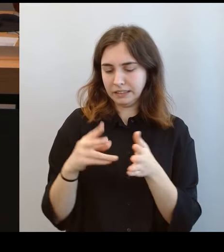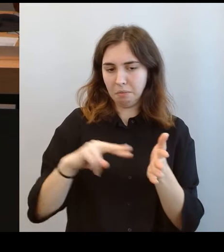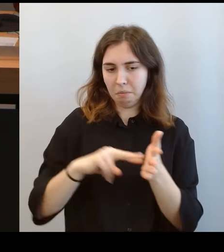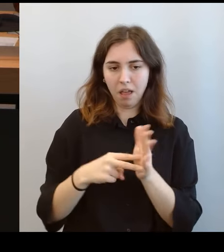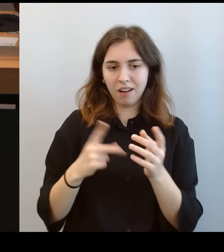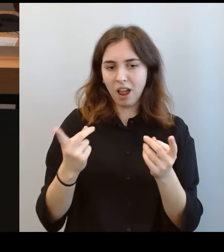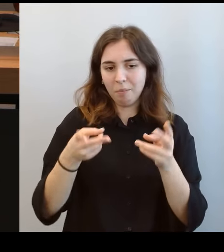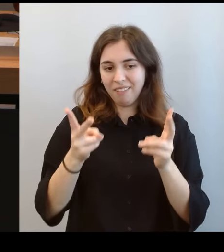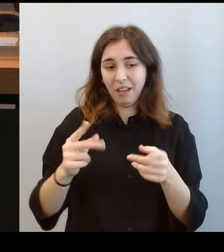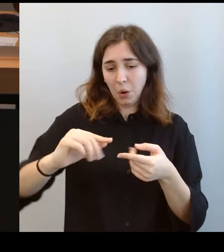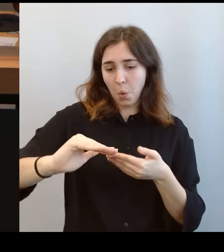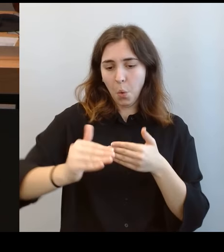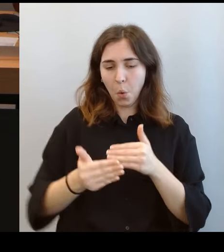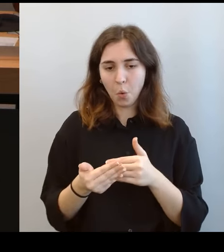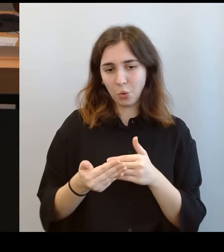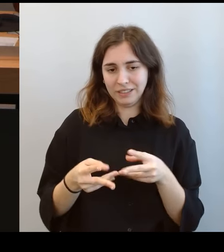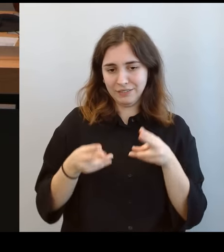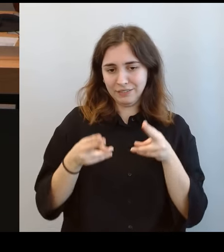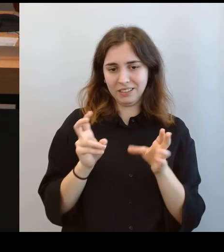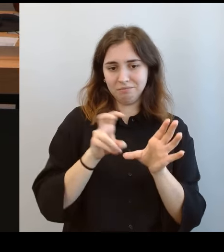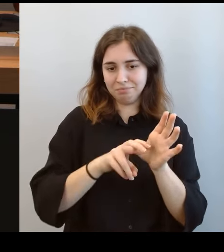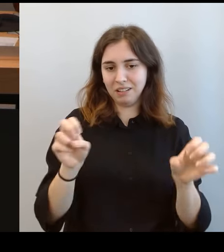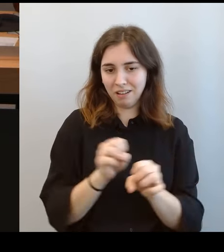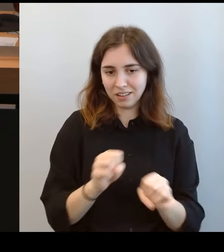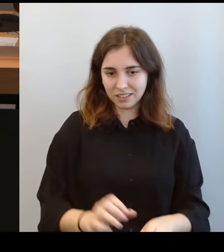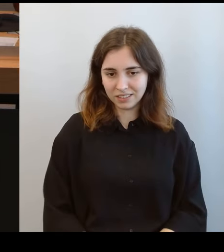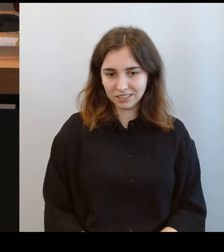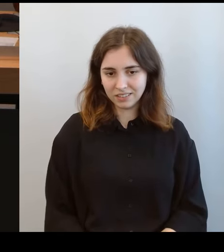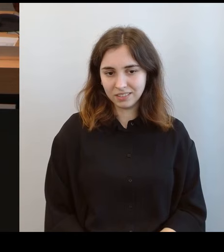Lösungsansätze wie auch bei der zuständigen Senatorin: Fehlanzeige.